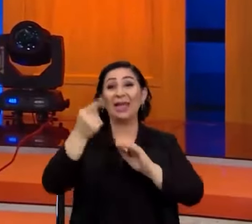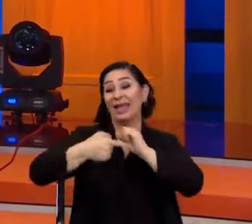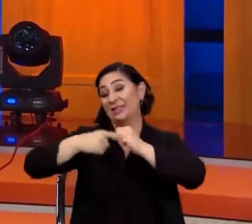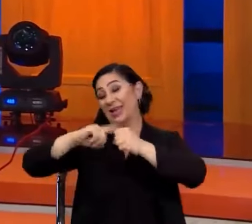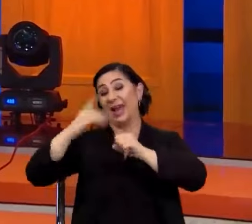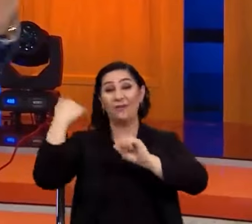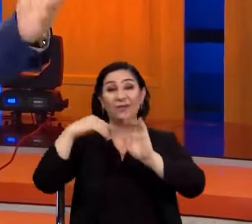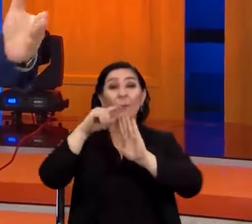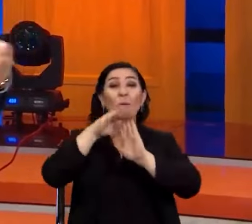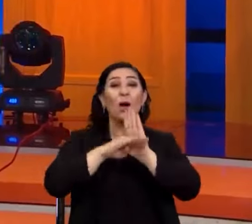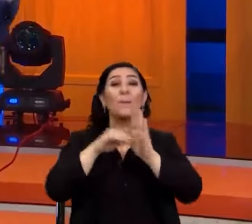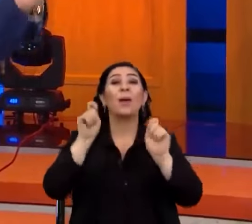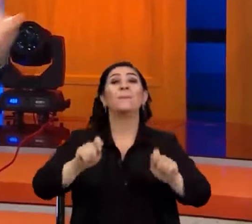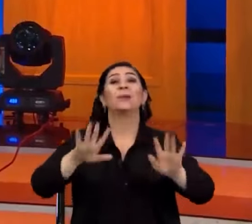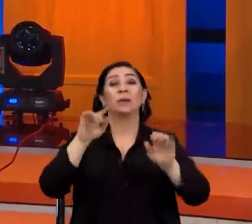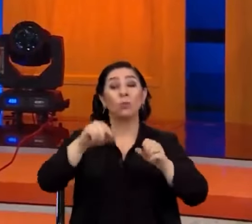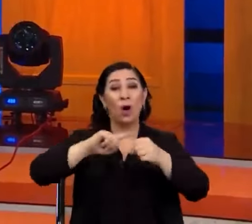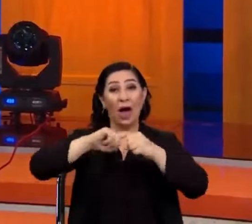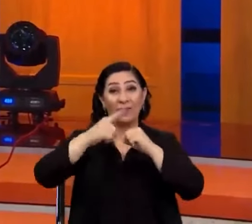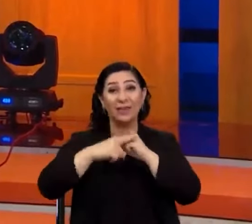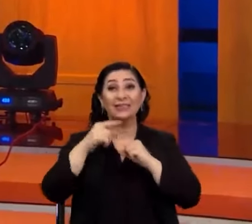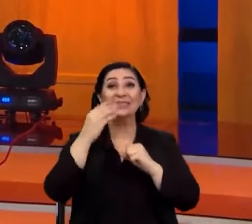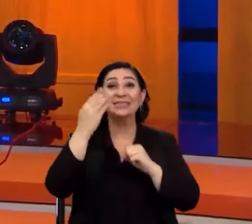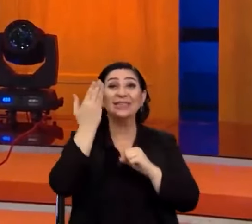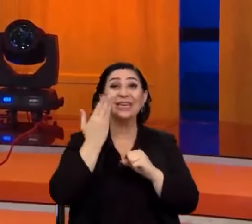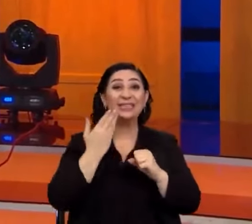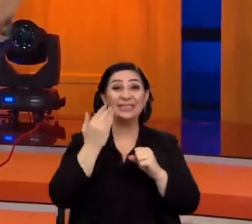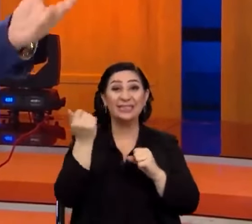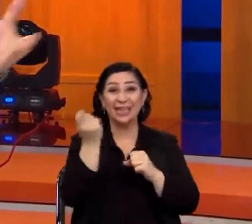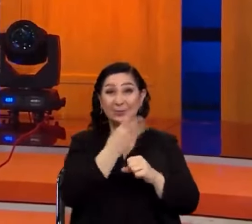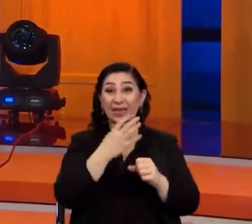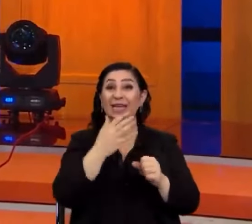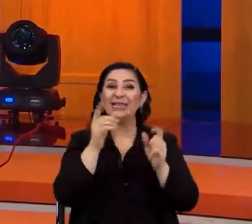yapmadık bu hafta seyirci sayımızı sınırlı tuttuk yine anne babalar Merak